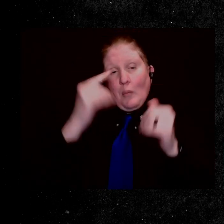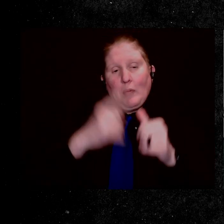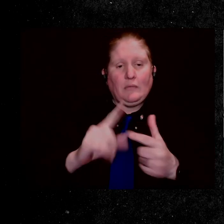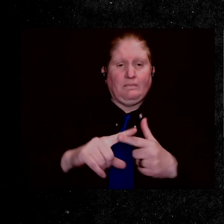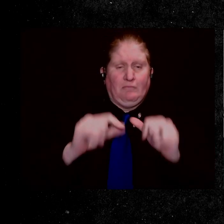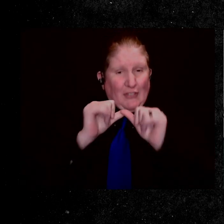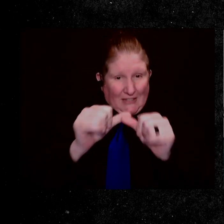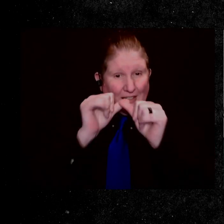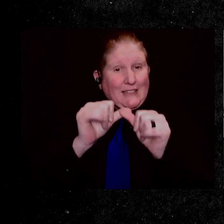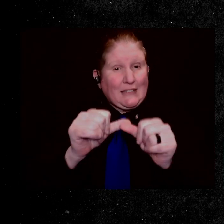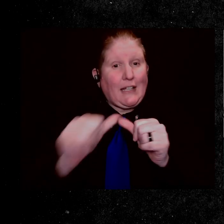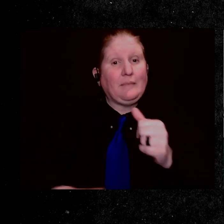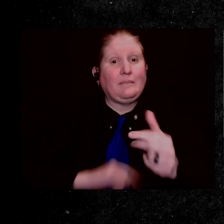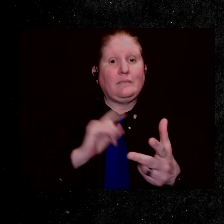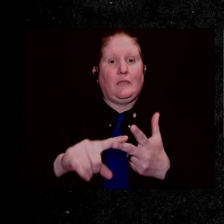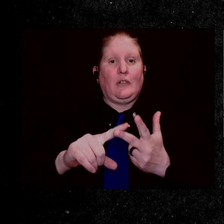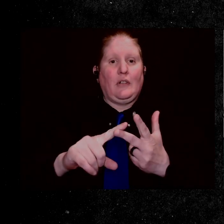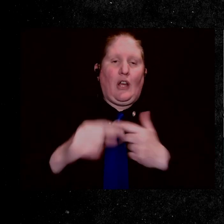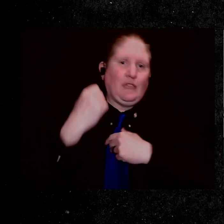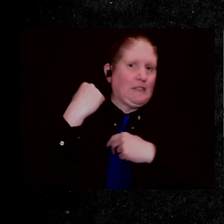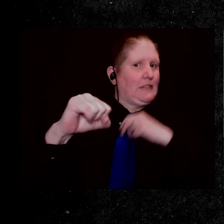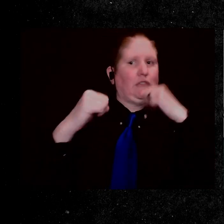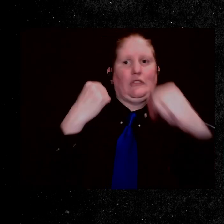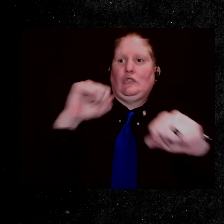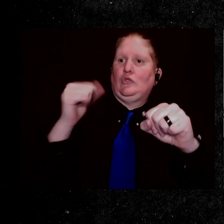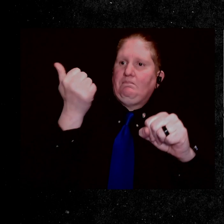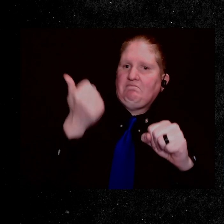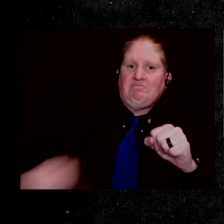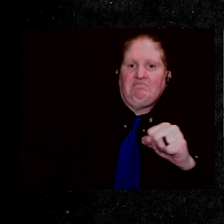resiliencia y resistencia